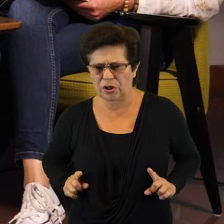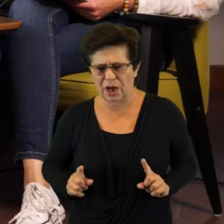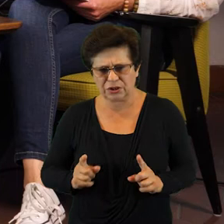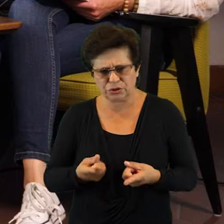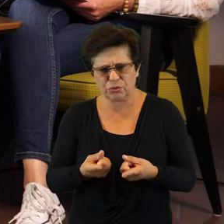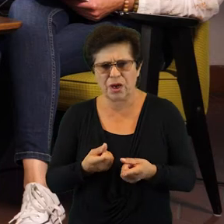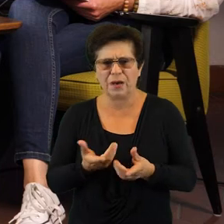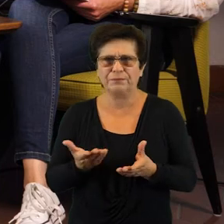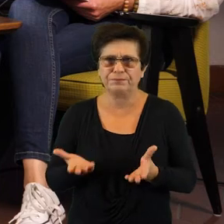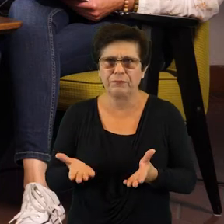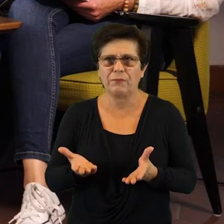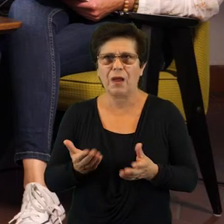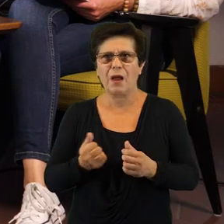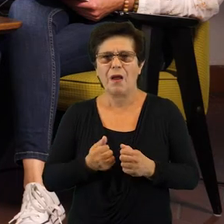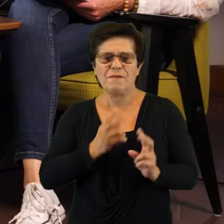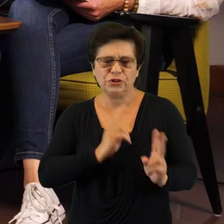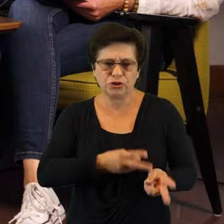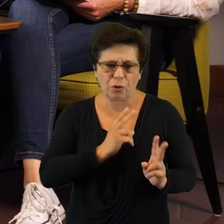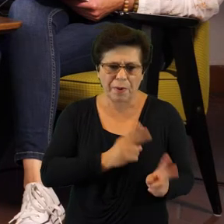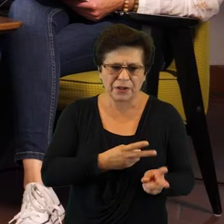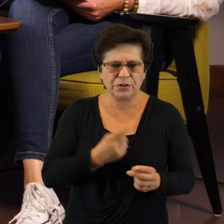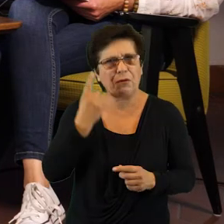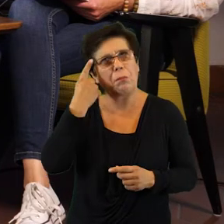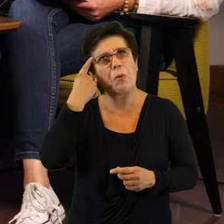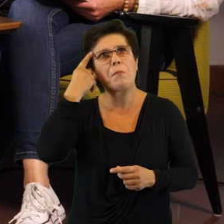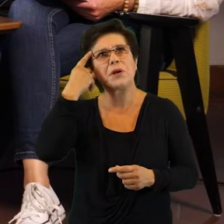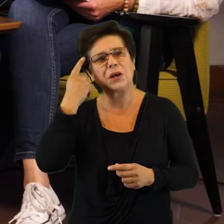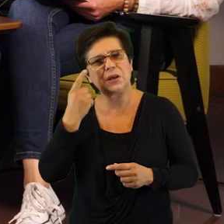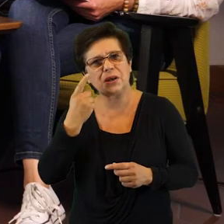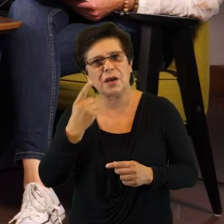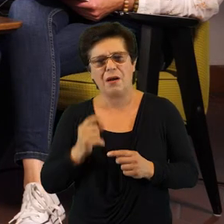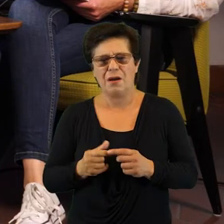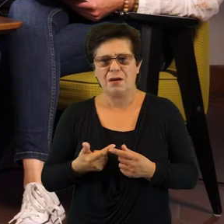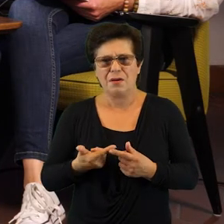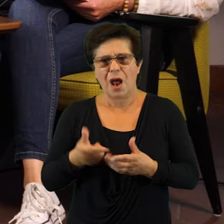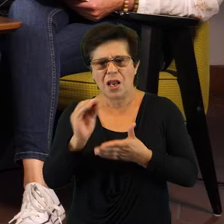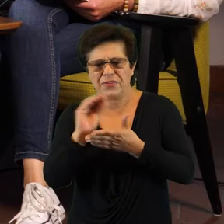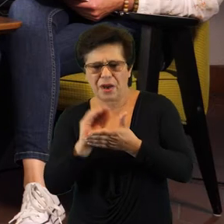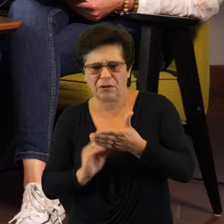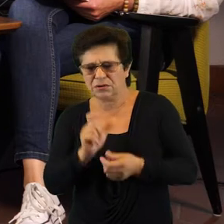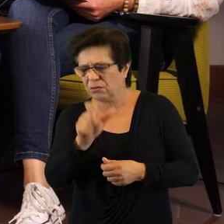takie wypominki literackie, gdzie się wspomina zmarłych pisarzy, niekoniecznie z ostatniego roku.